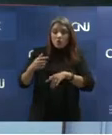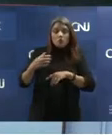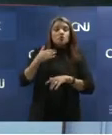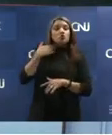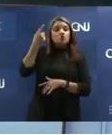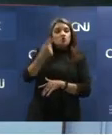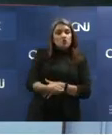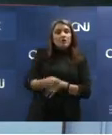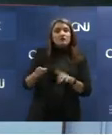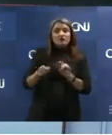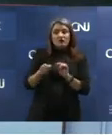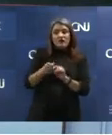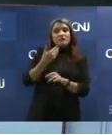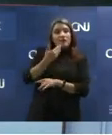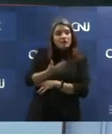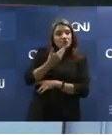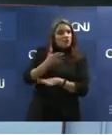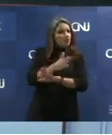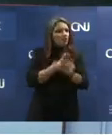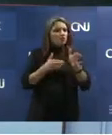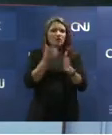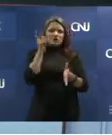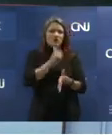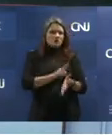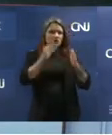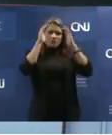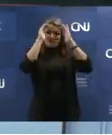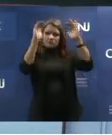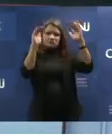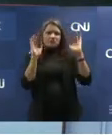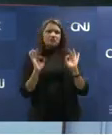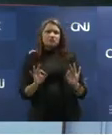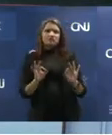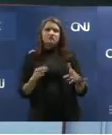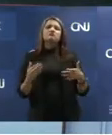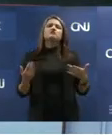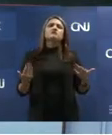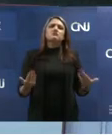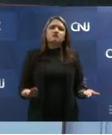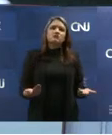Então eu digo aqui que, na minha opinião,